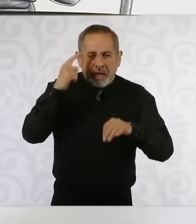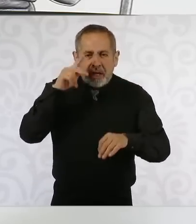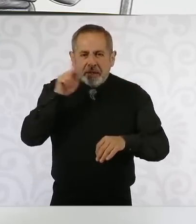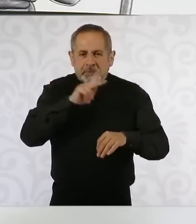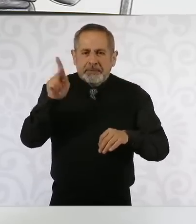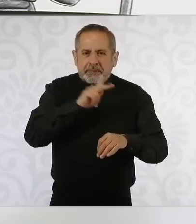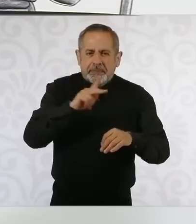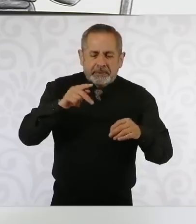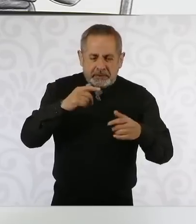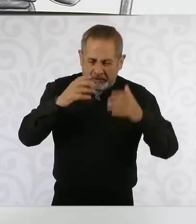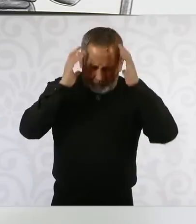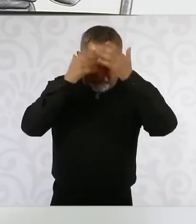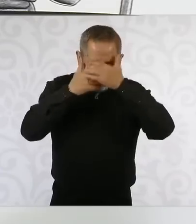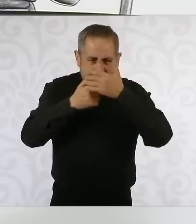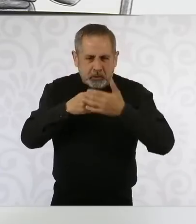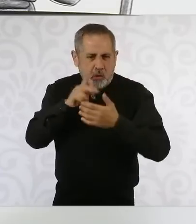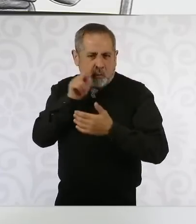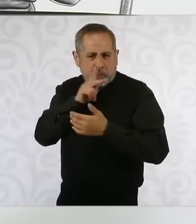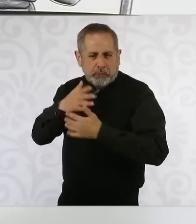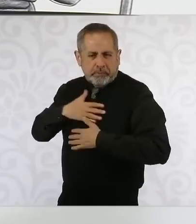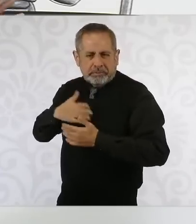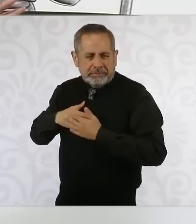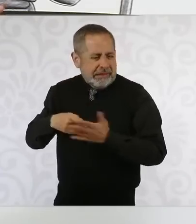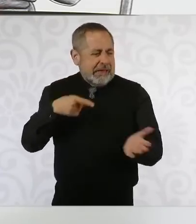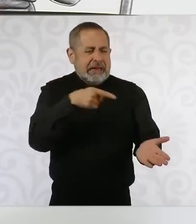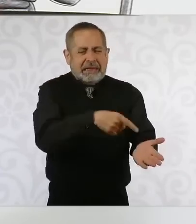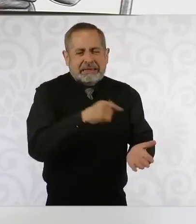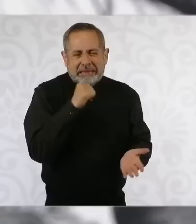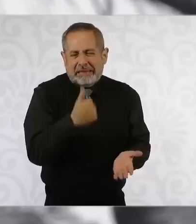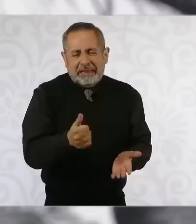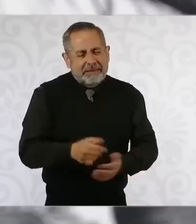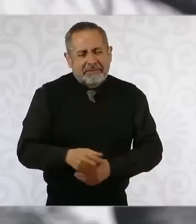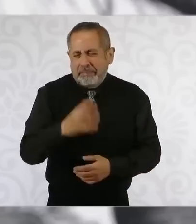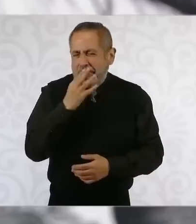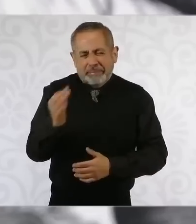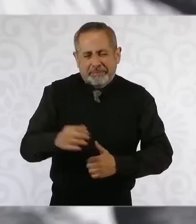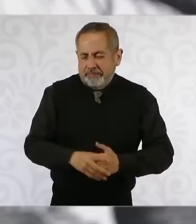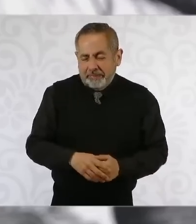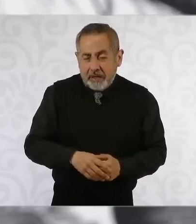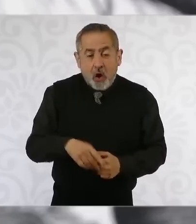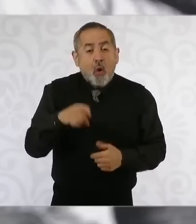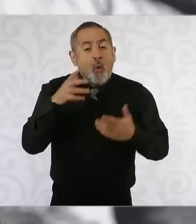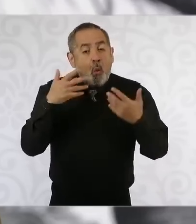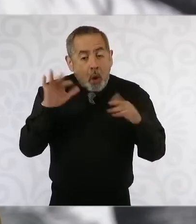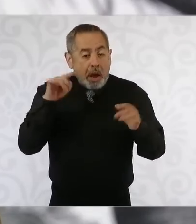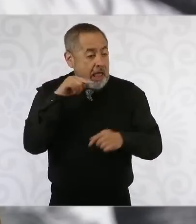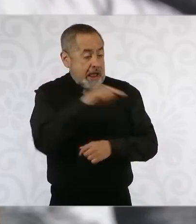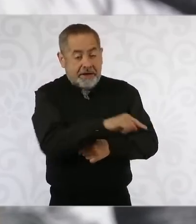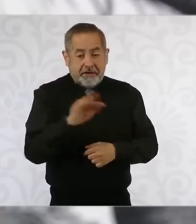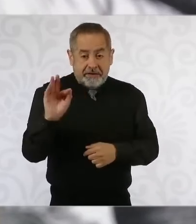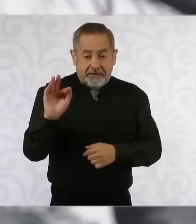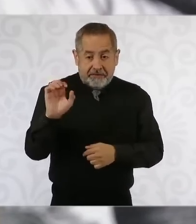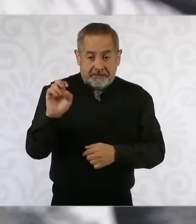presente en la nota muy Sencillamente si hubiera sido fentanilo lo que estuvieran produciendo el